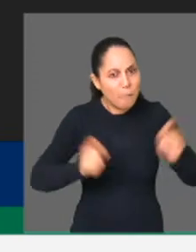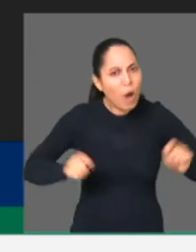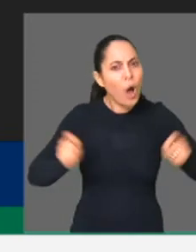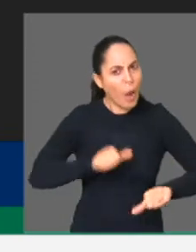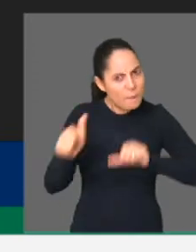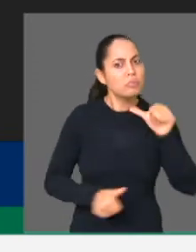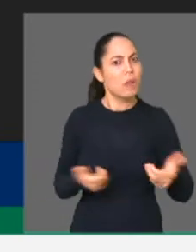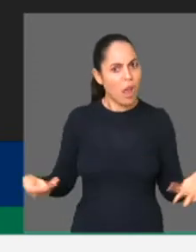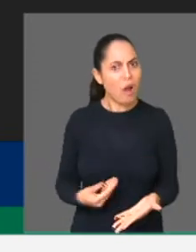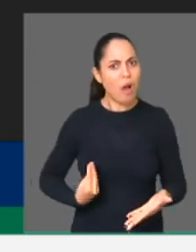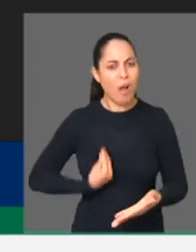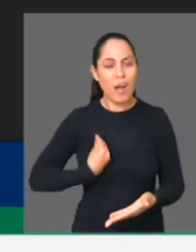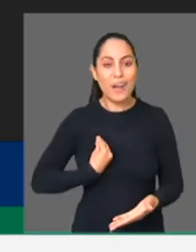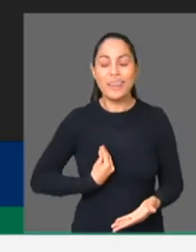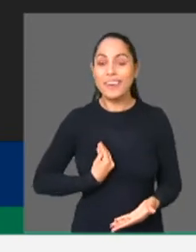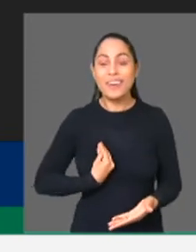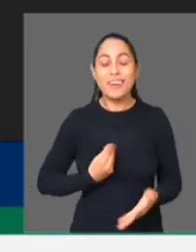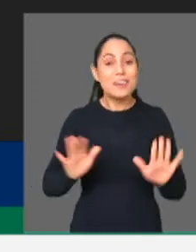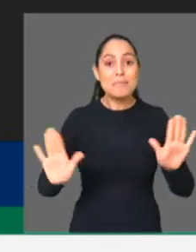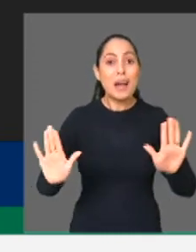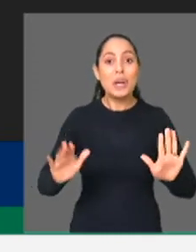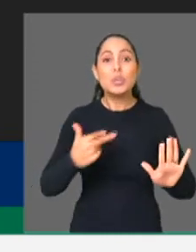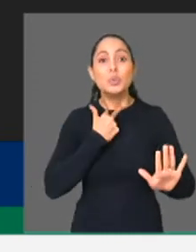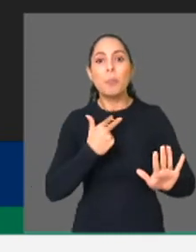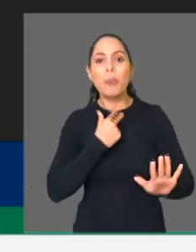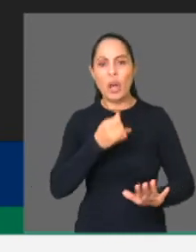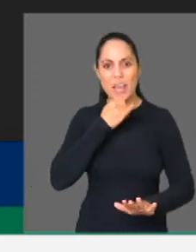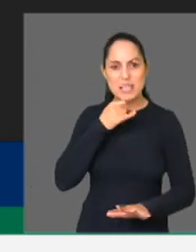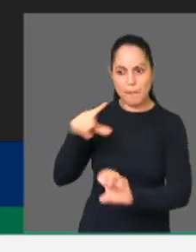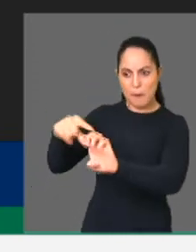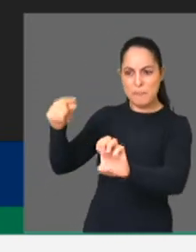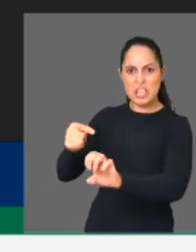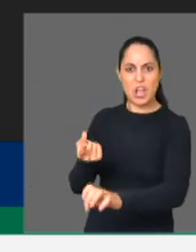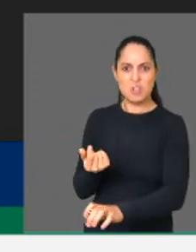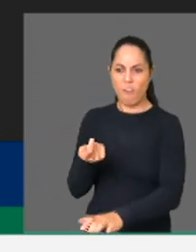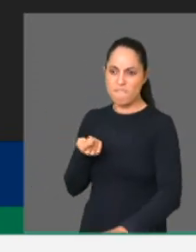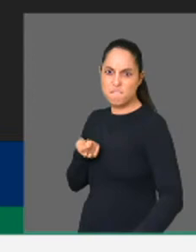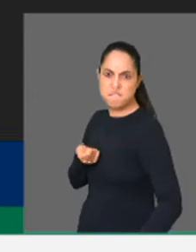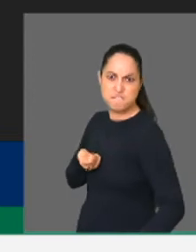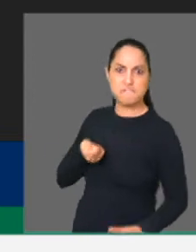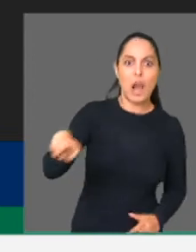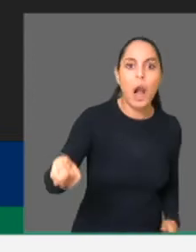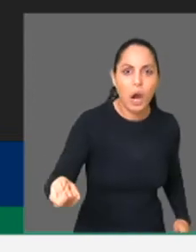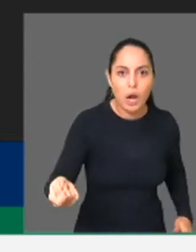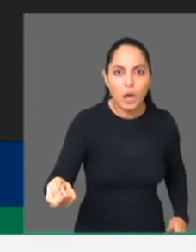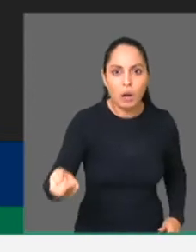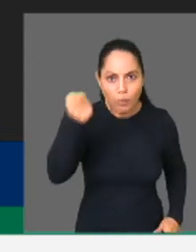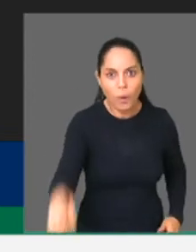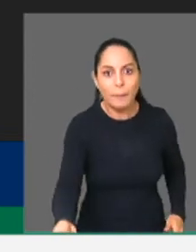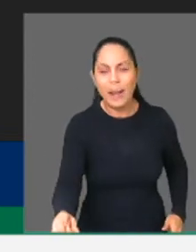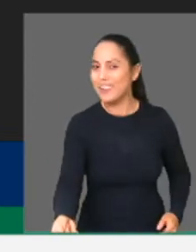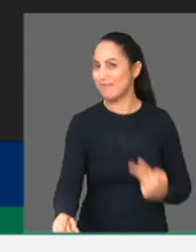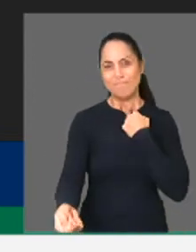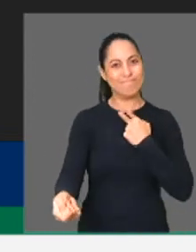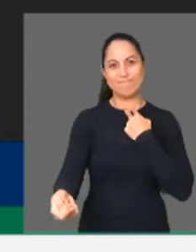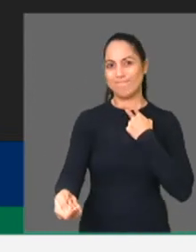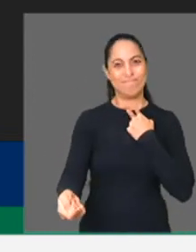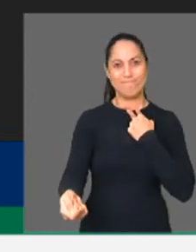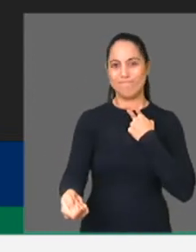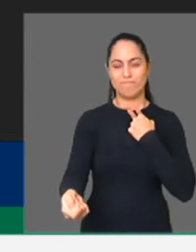VOCÊ OFERECE UMA GUIA PARA TIRAR ELE DO SUFOCO... E DEVOLVER ELE É ATIVIDADE ECONÔMICA QUE ELE VINHA EXERCENDO. SÃO COISAS